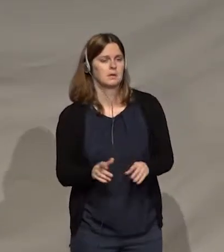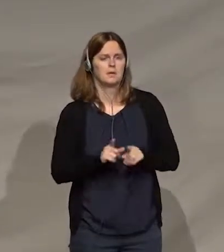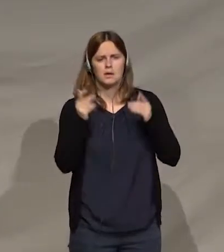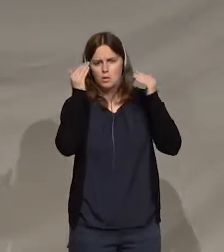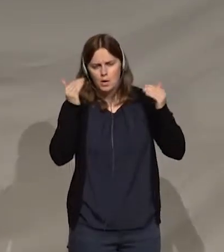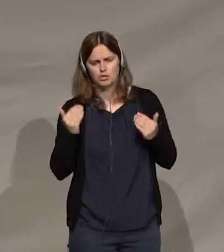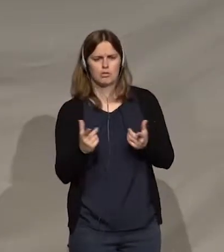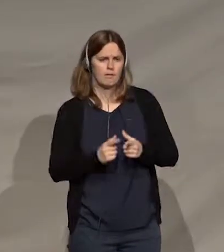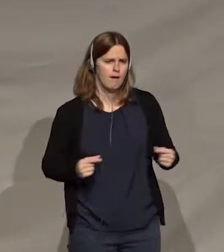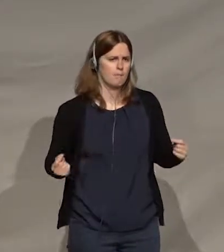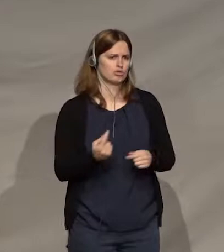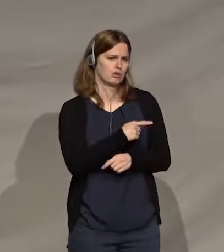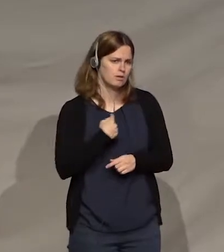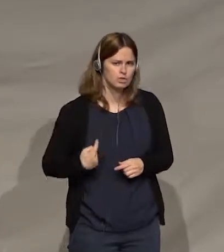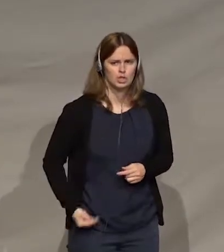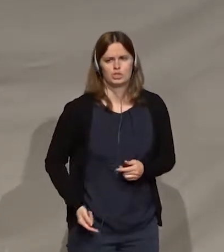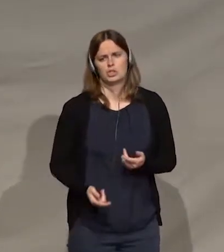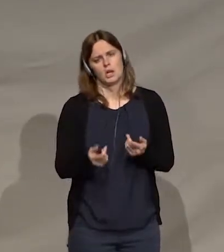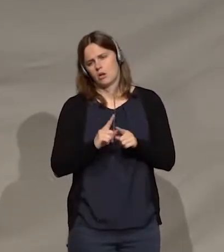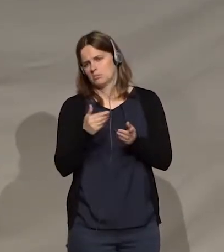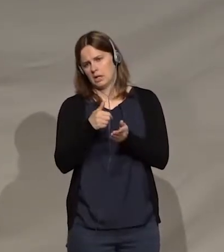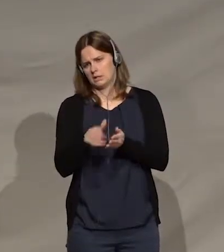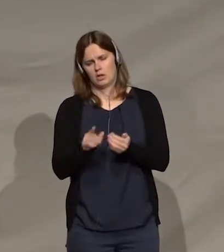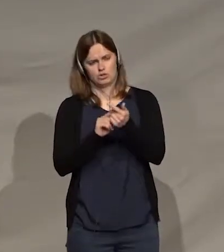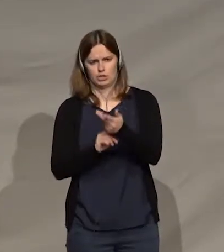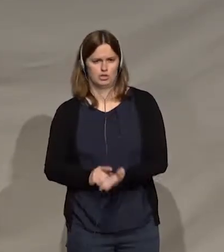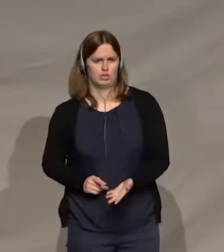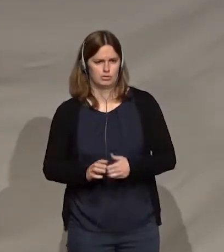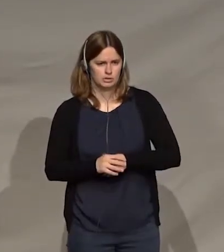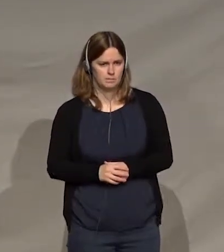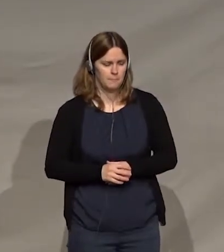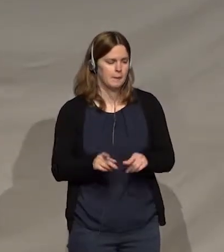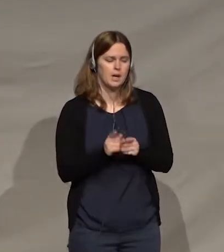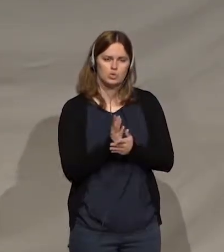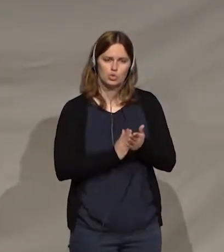Takže jazykové podpory je tu opravdu spousta. Celé naše uvažování o této službě